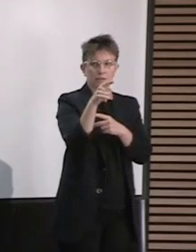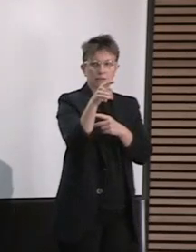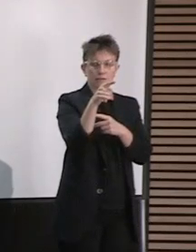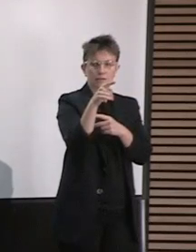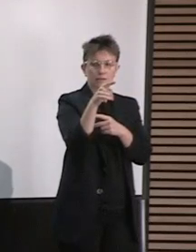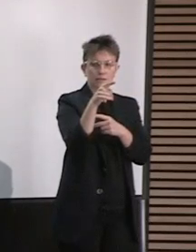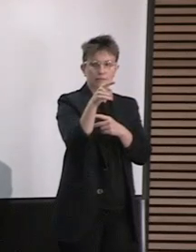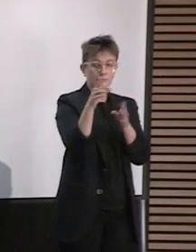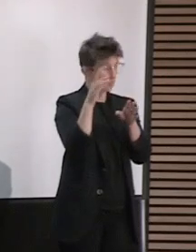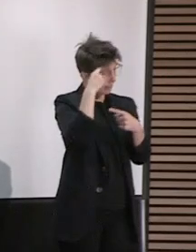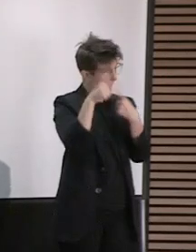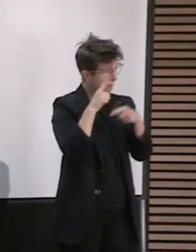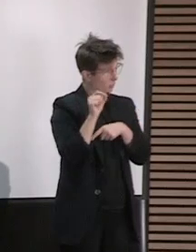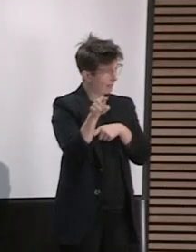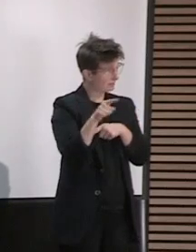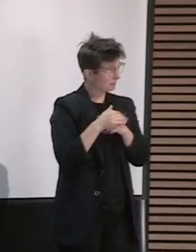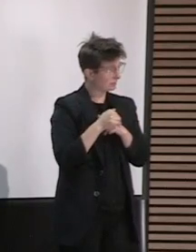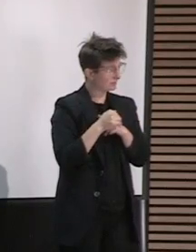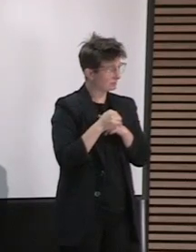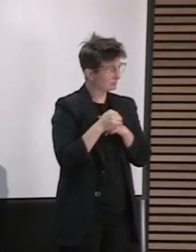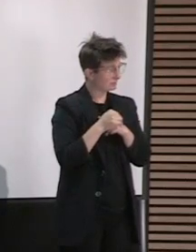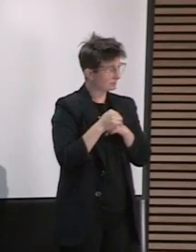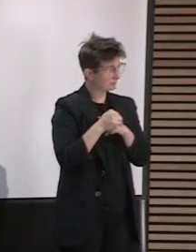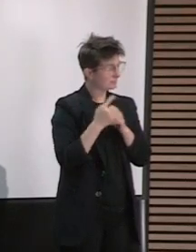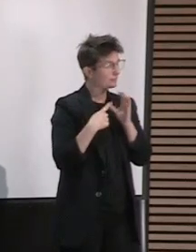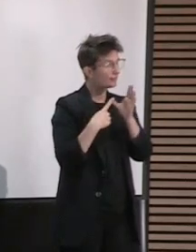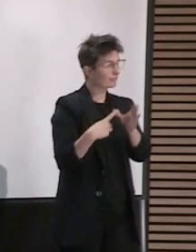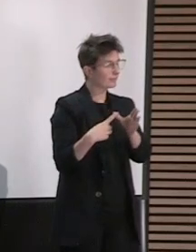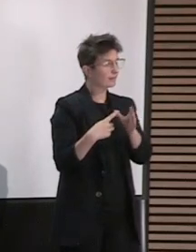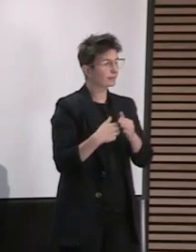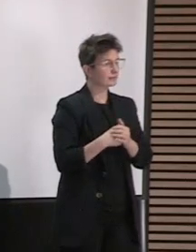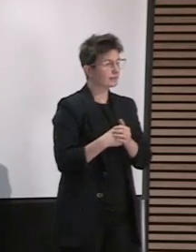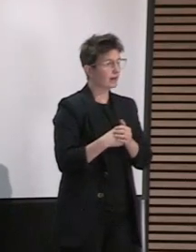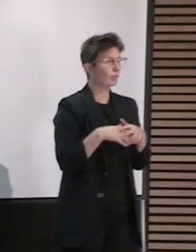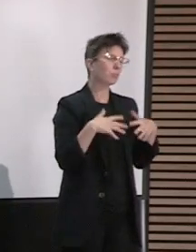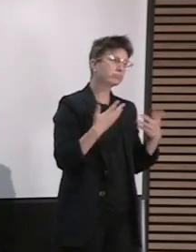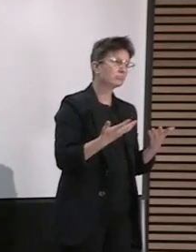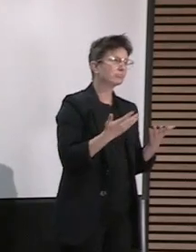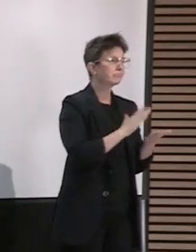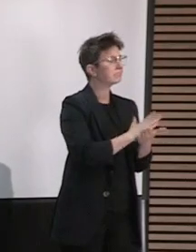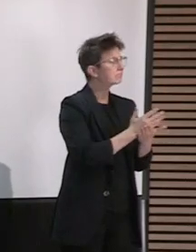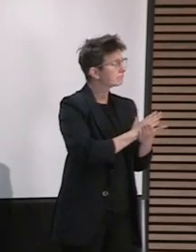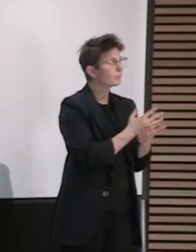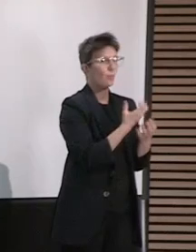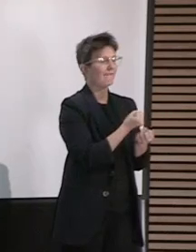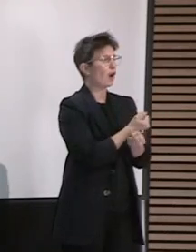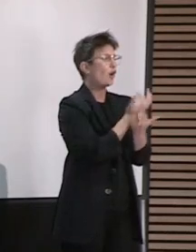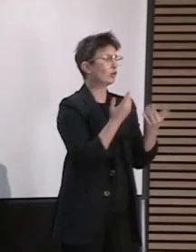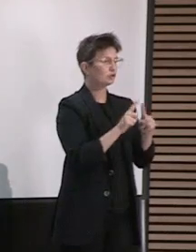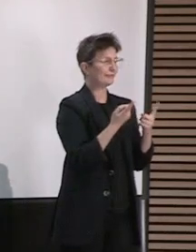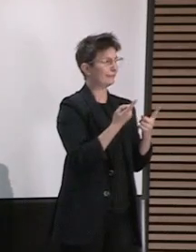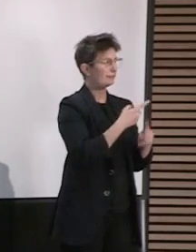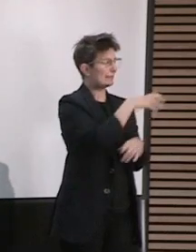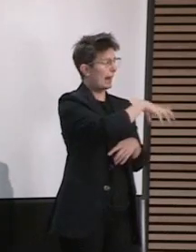waimarie. Kei te. To whakaaro-